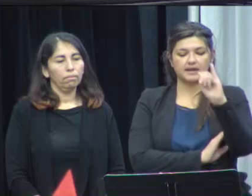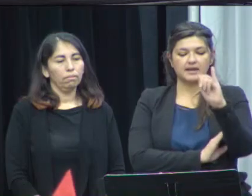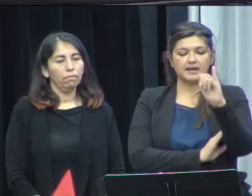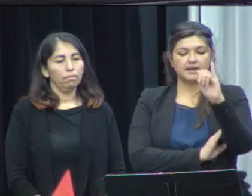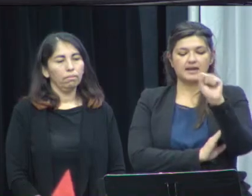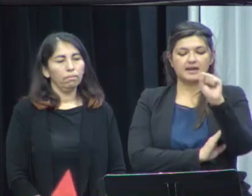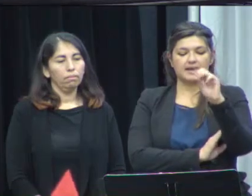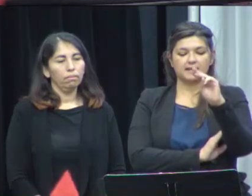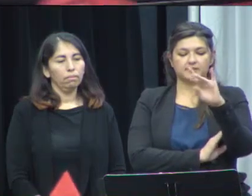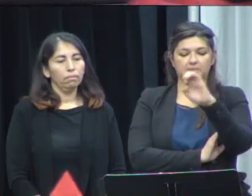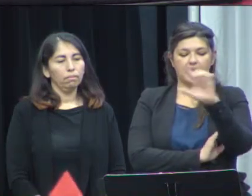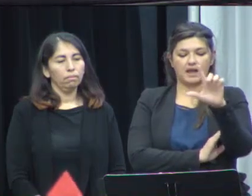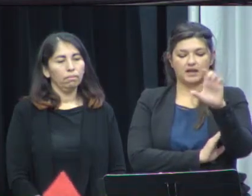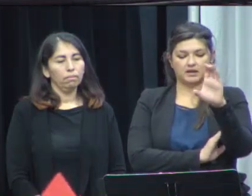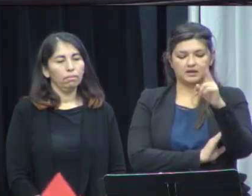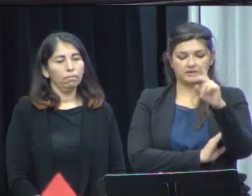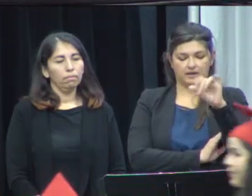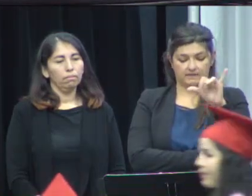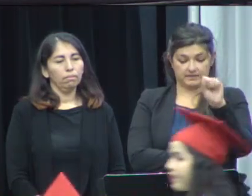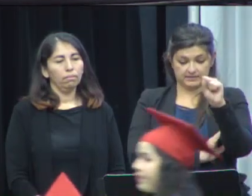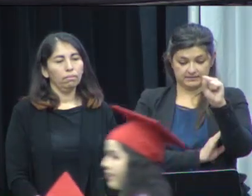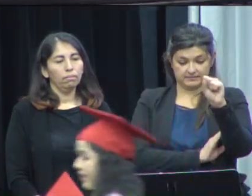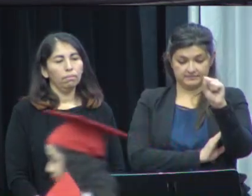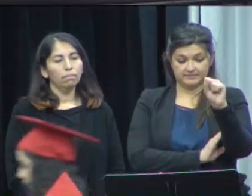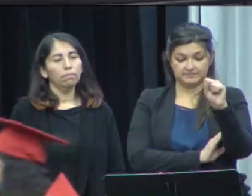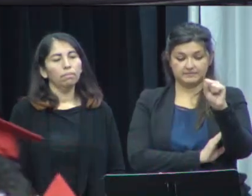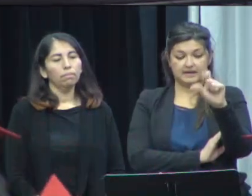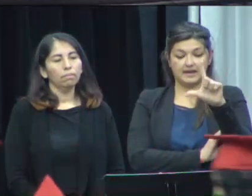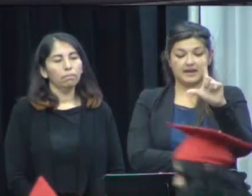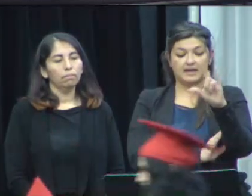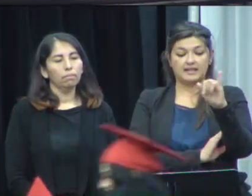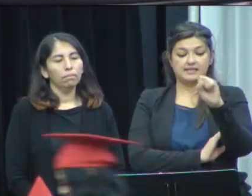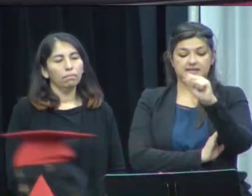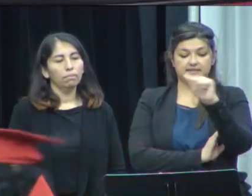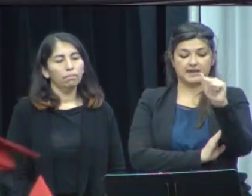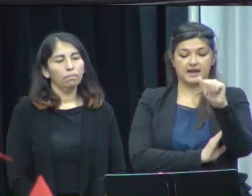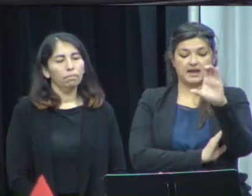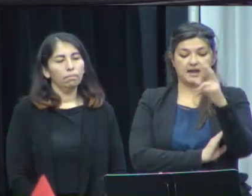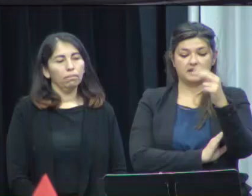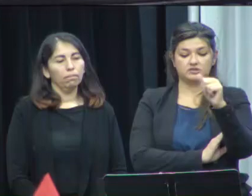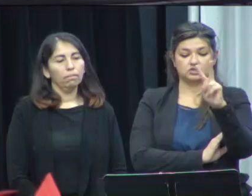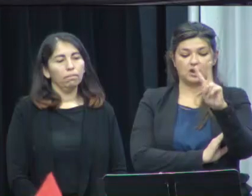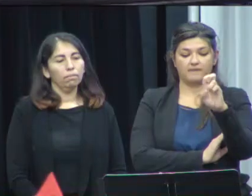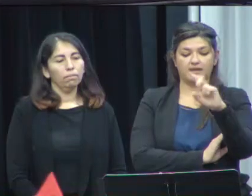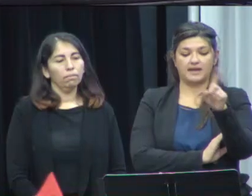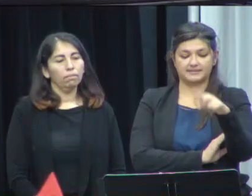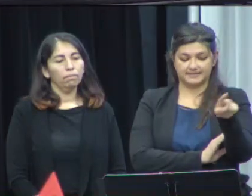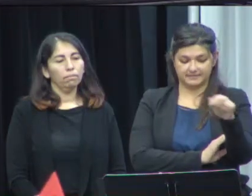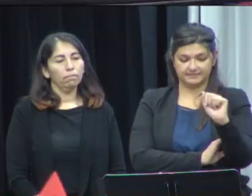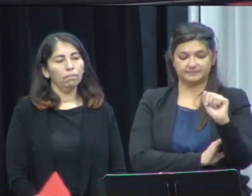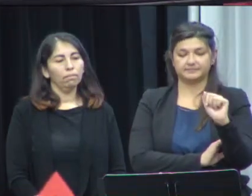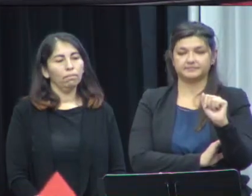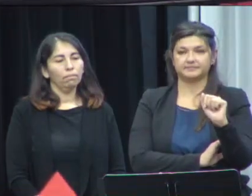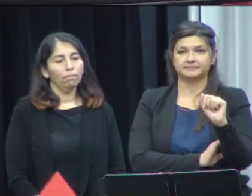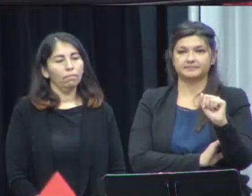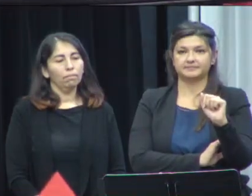(audience applauds) Lisa Chavez. (audience applauds)